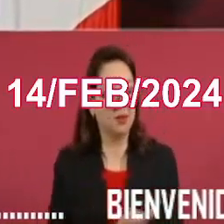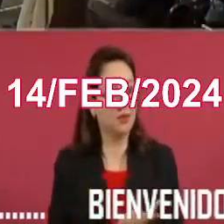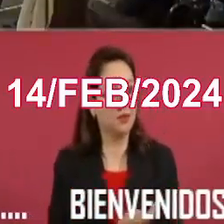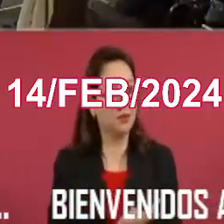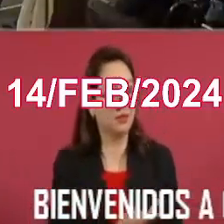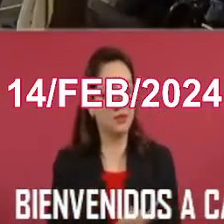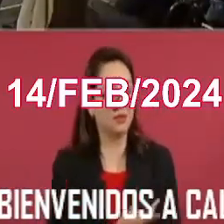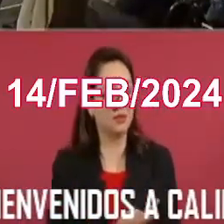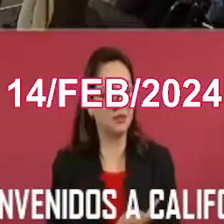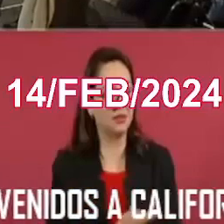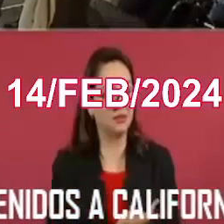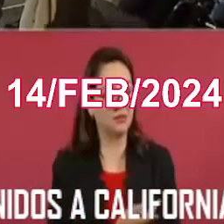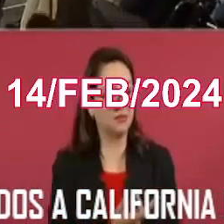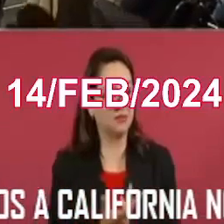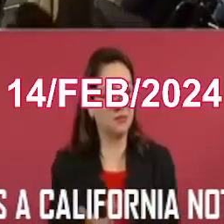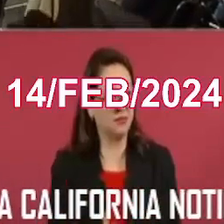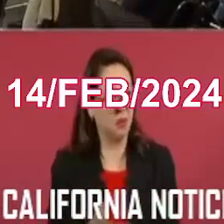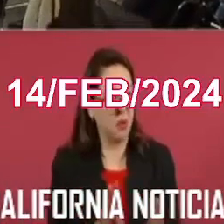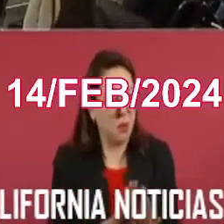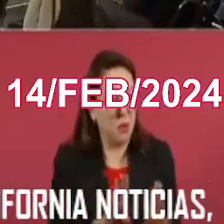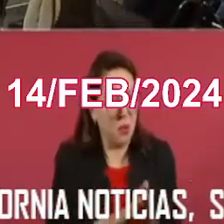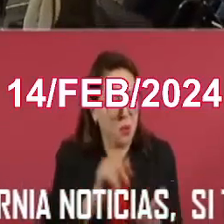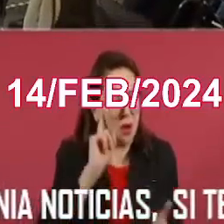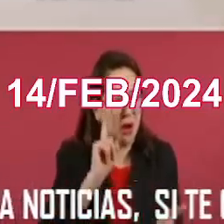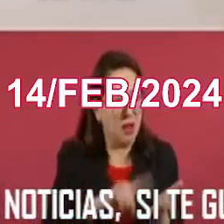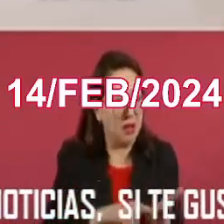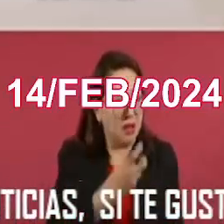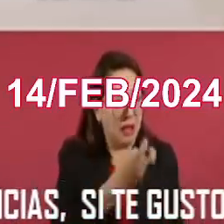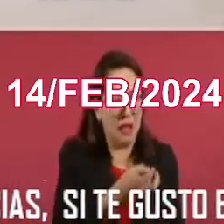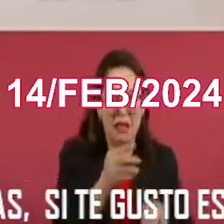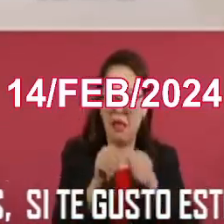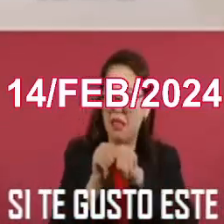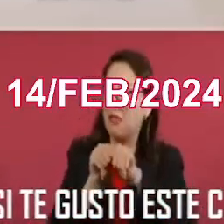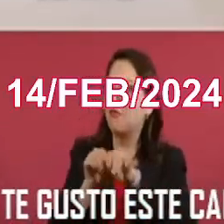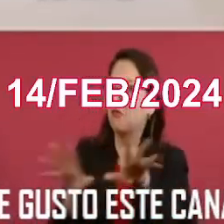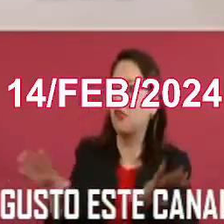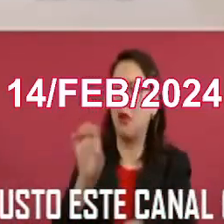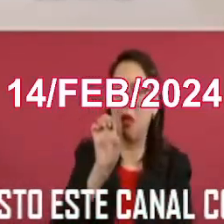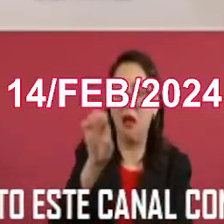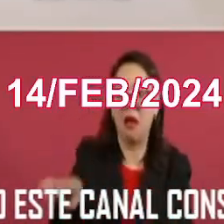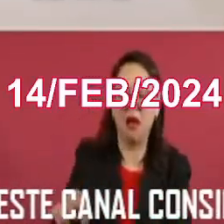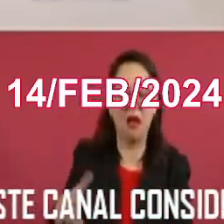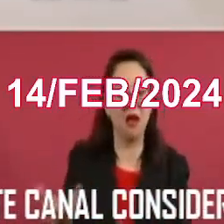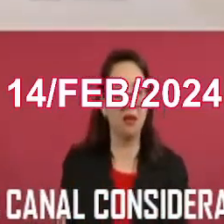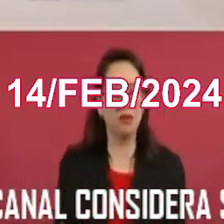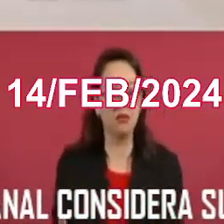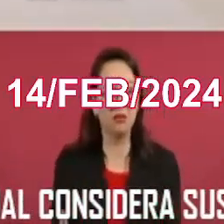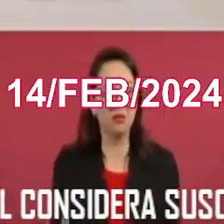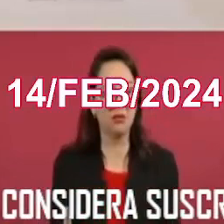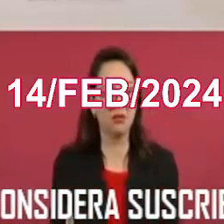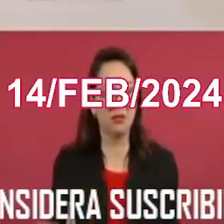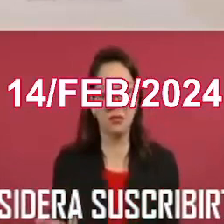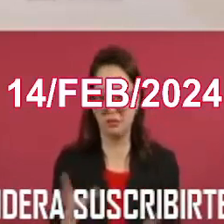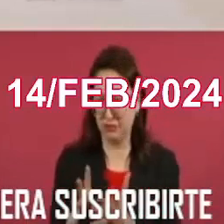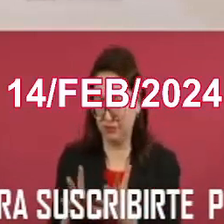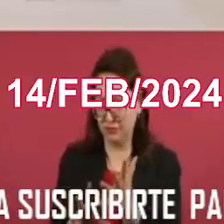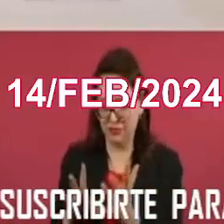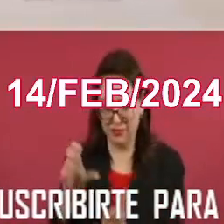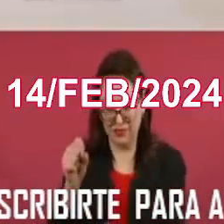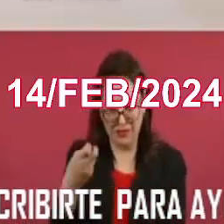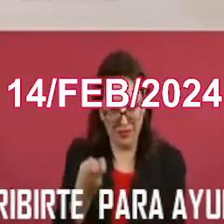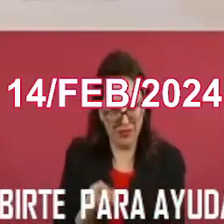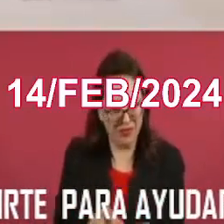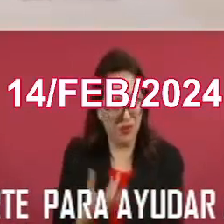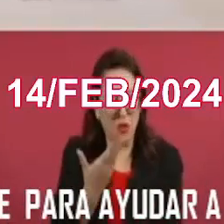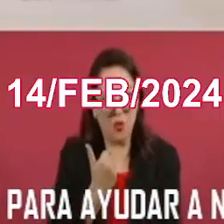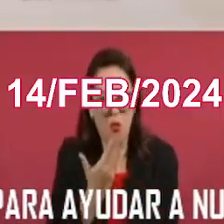para que la gente este entienda Por qué es la actitud en contra de Aguilar Camí